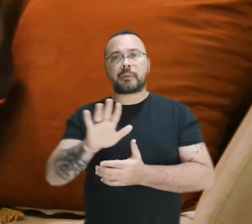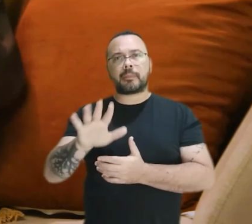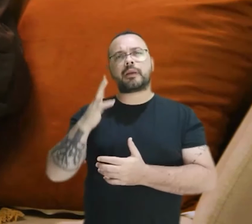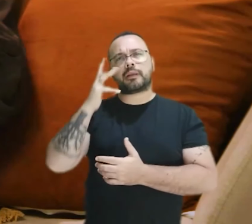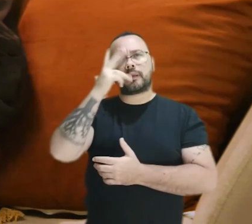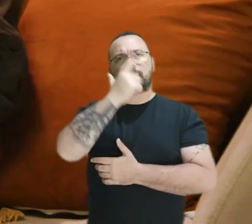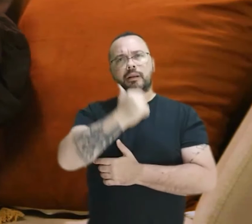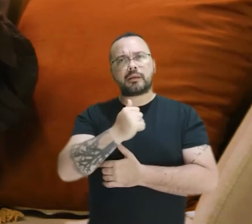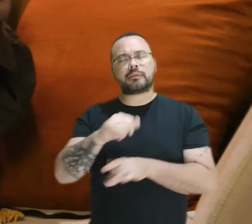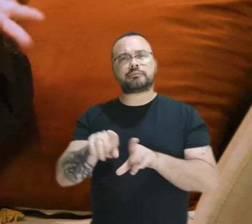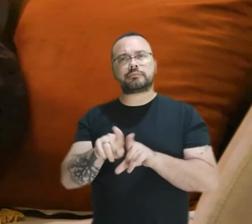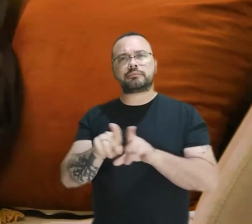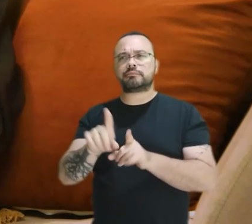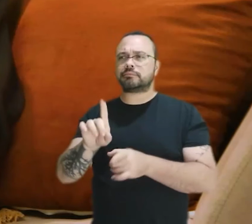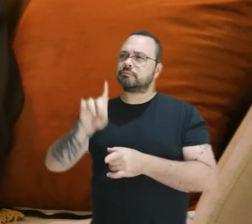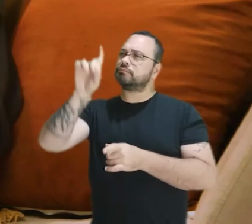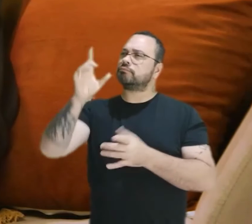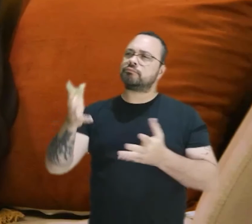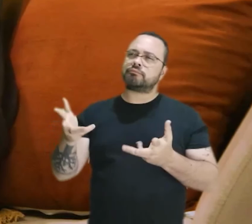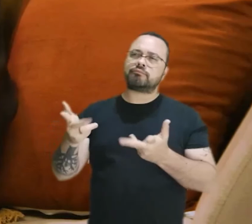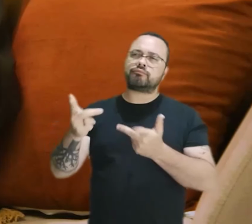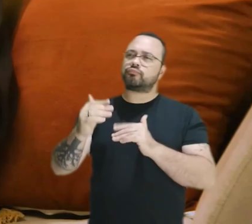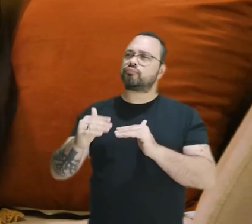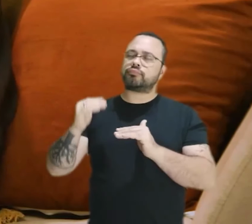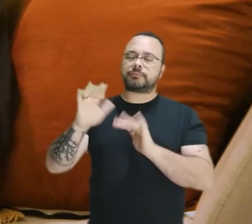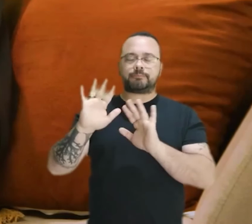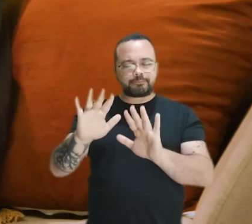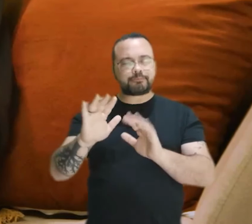como uma coisa que atravessa. Enfim, então esse tipo de...